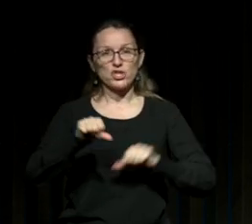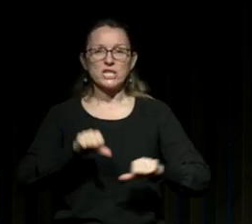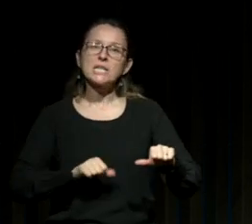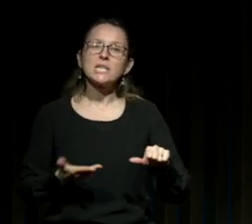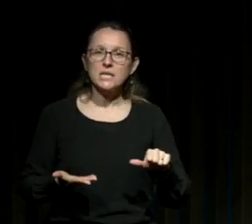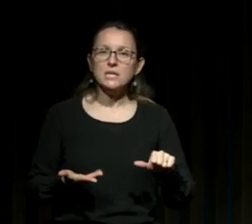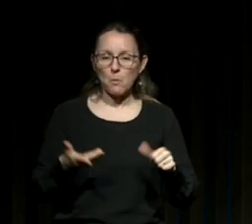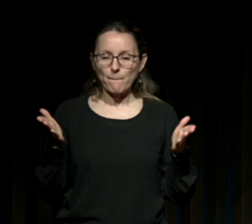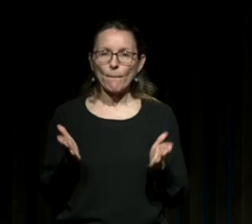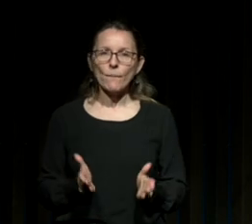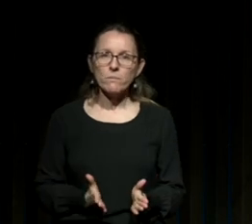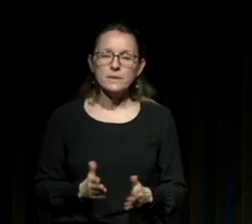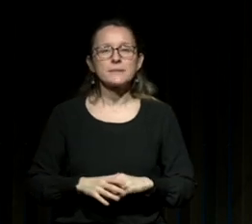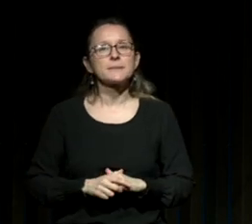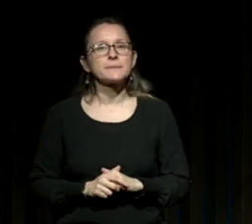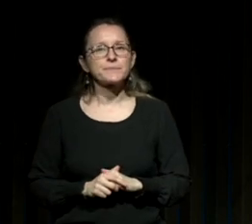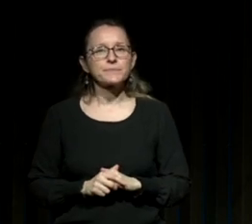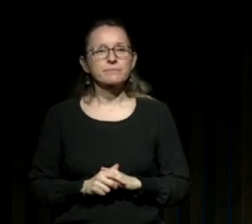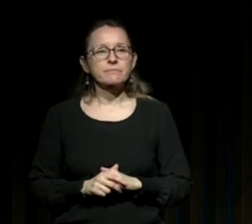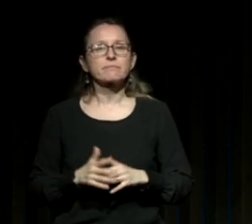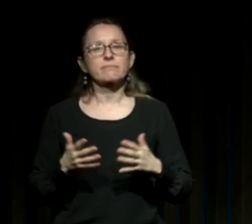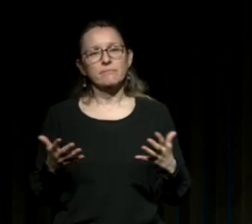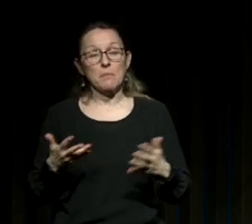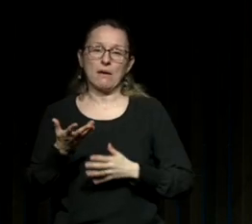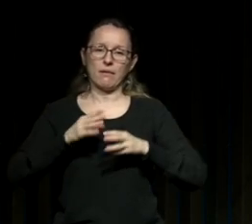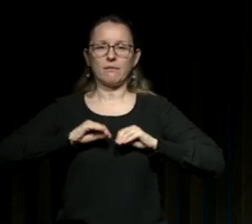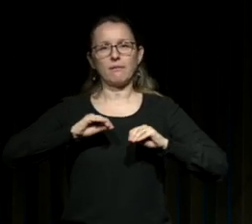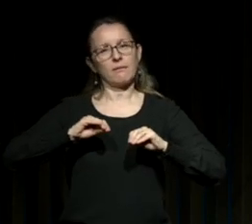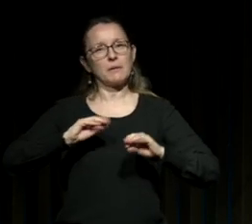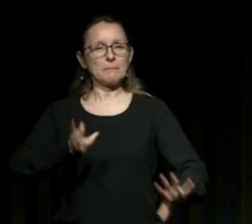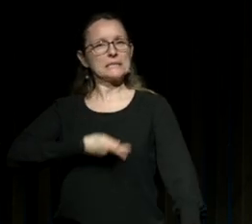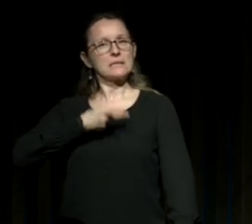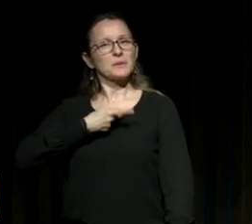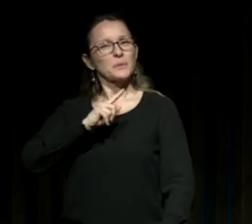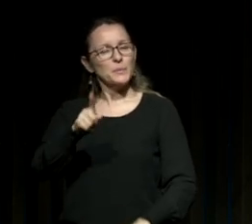maigrir pas faire un cours de médecine je voudrais vous dire un petit mot d approche